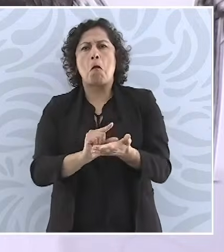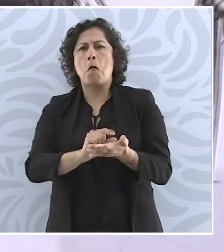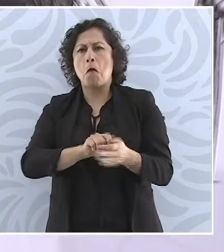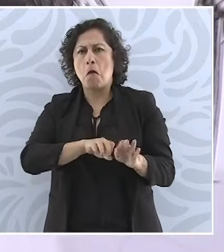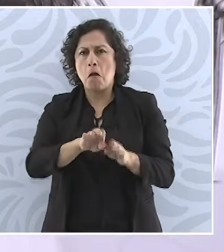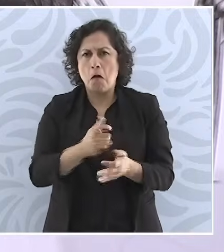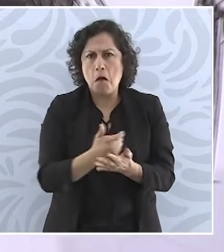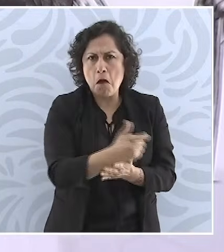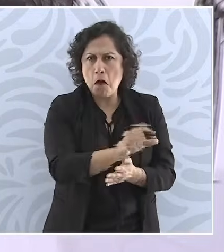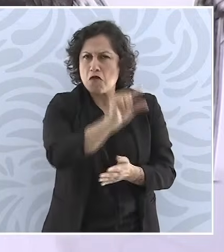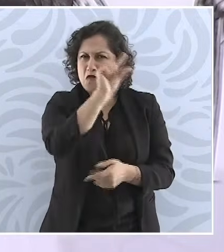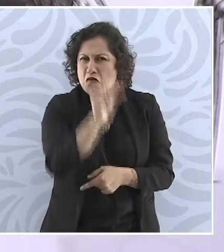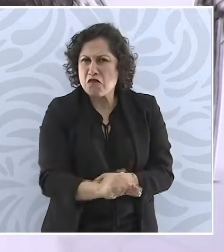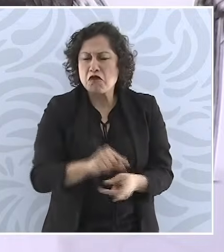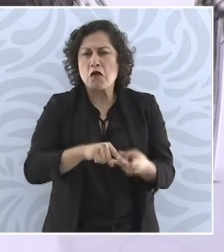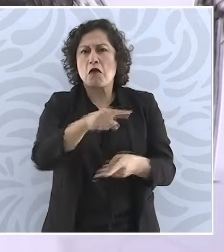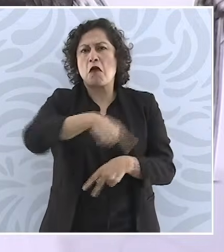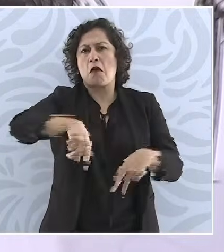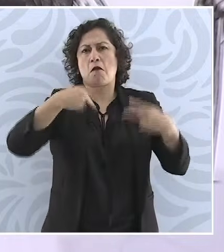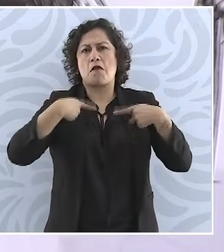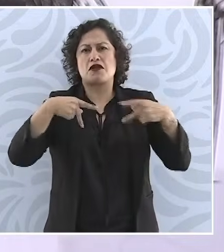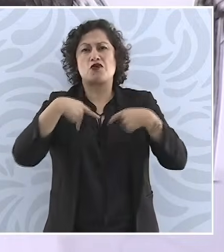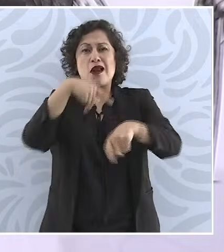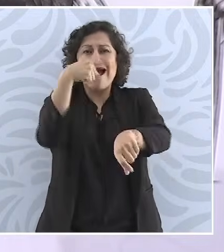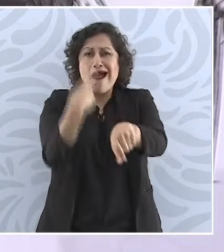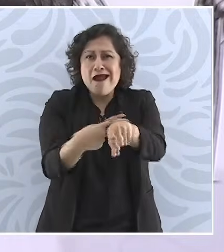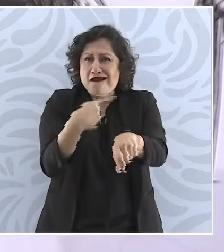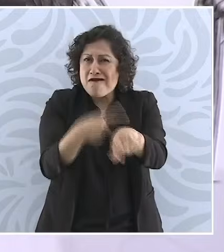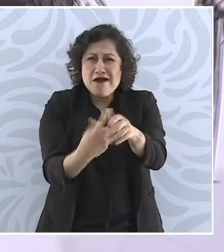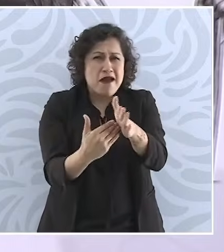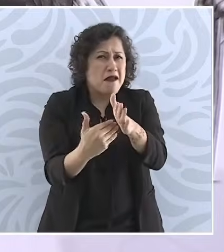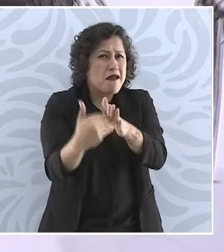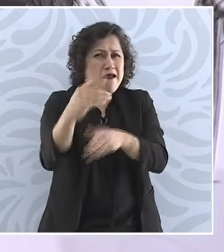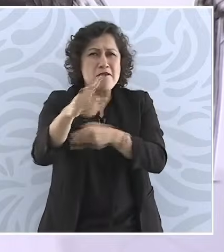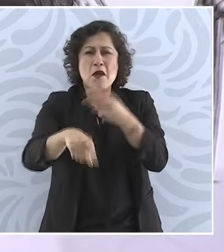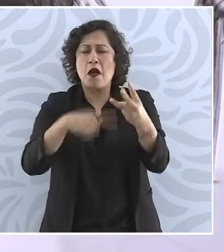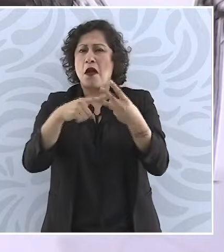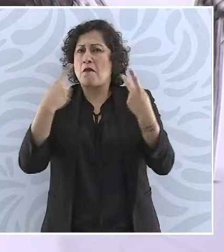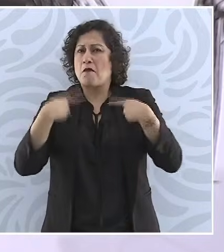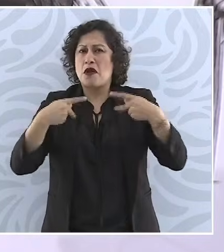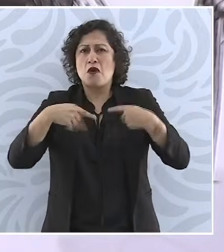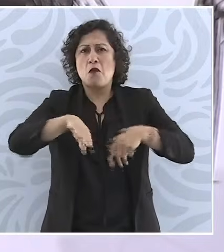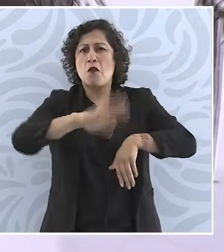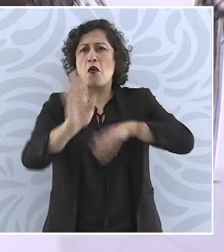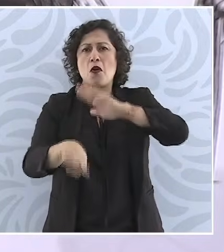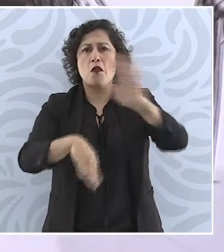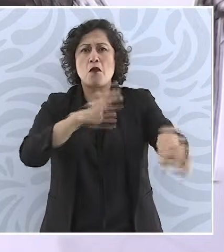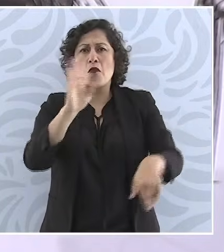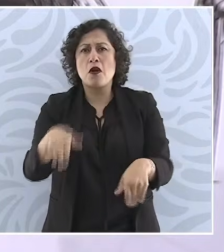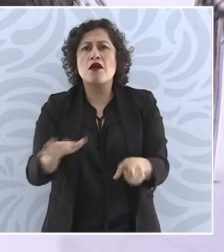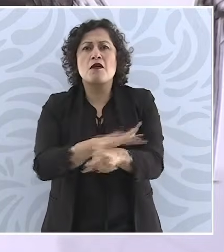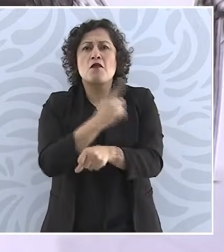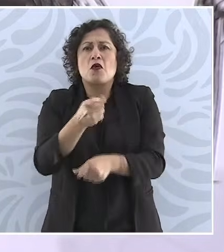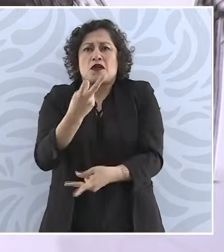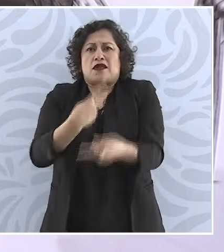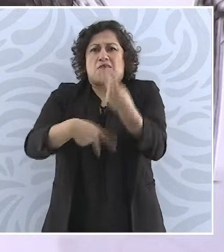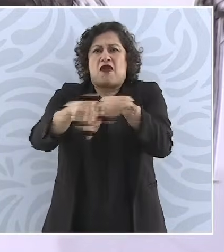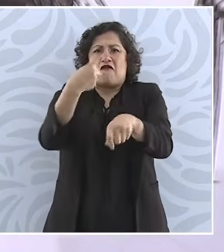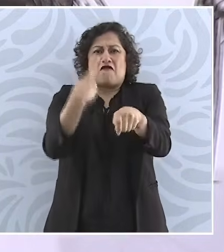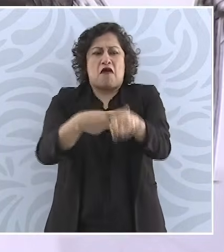enfermos víctimas del paludismo y centenares de Muertos víctimas también de enfermedades